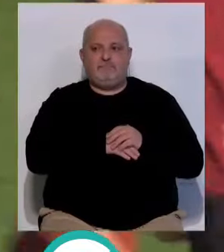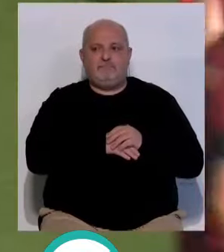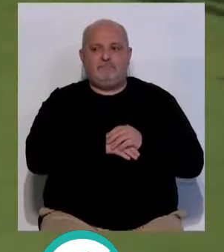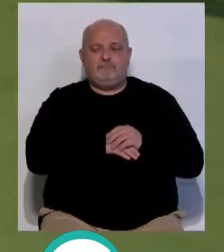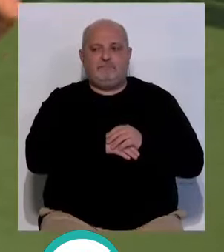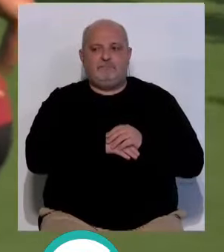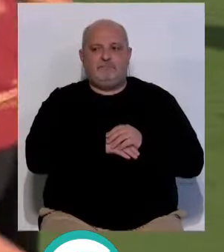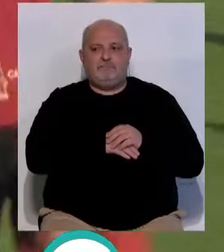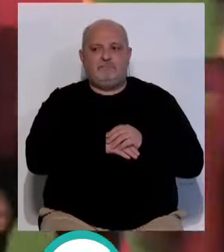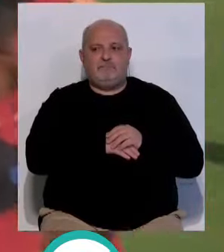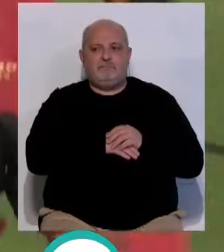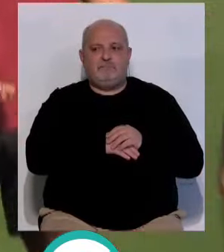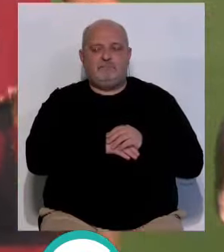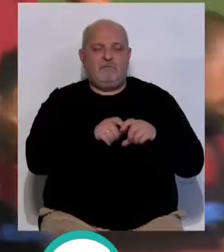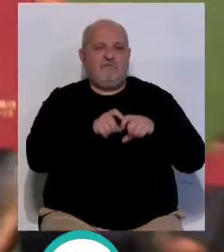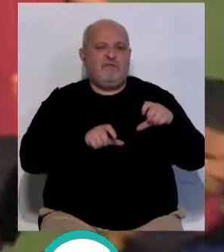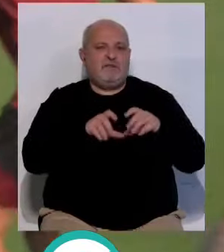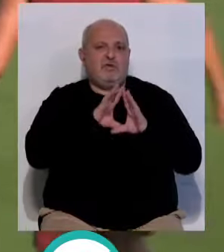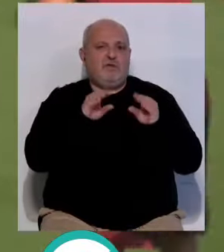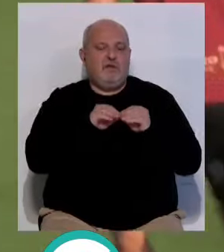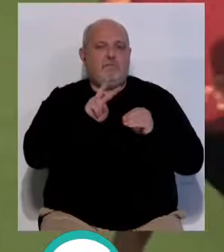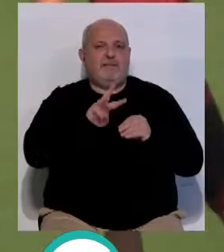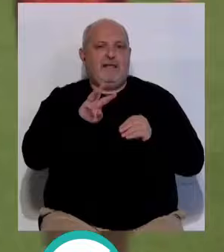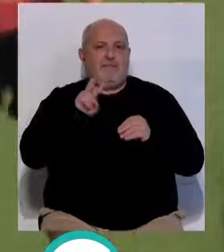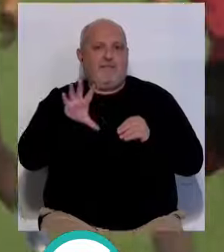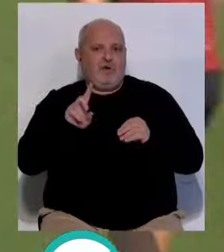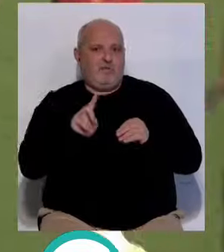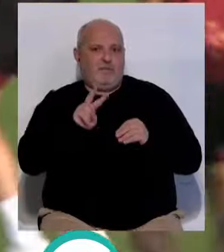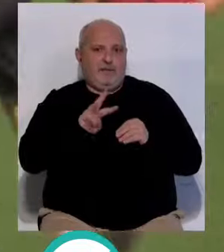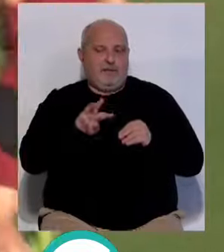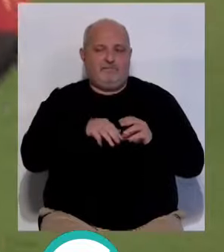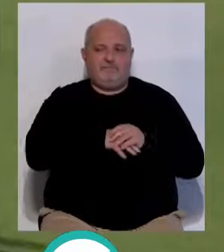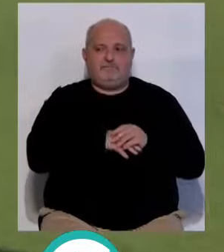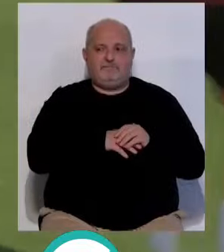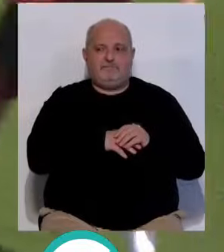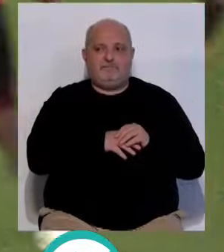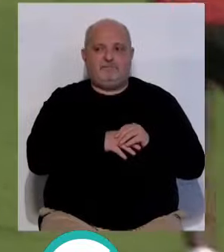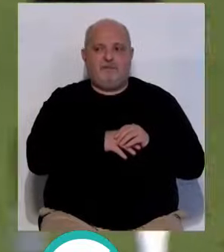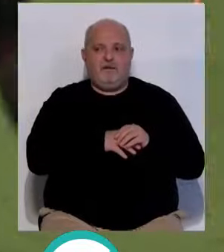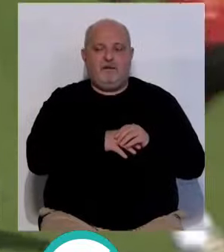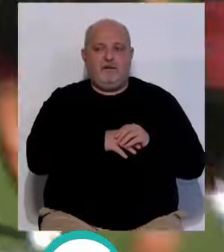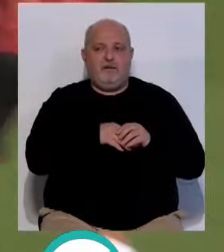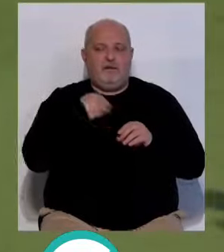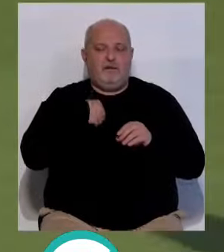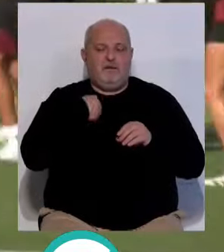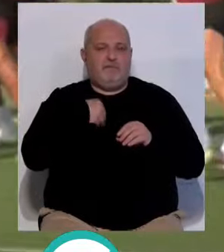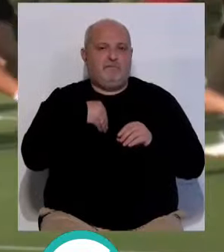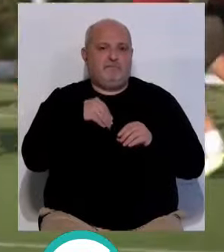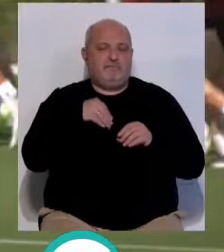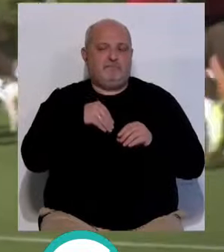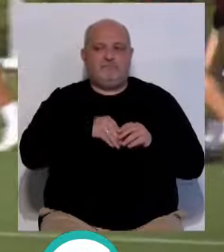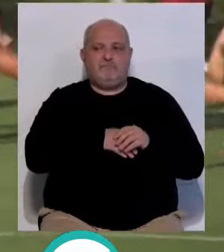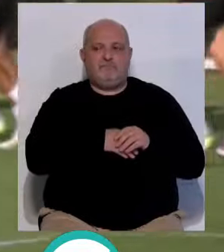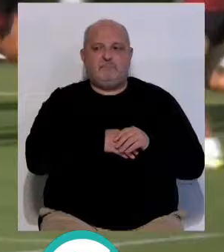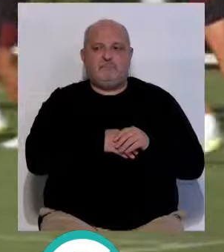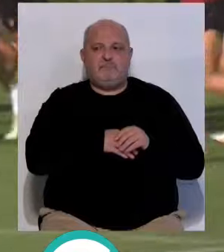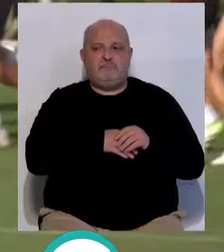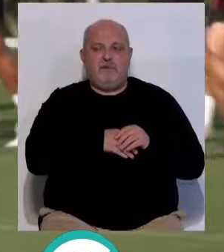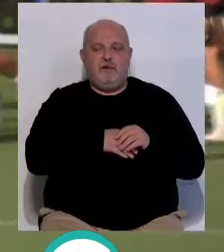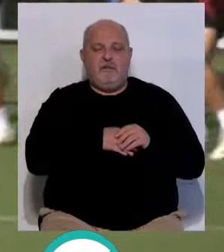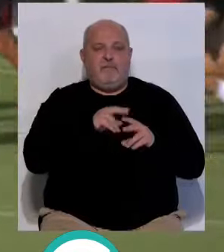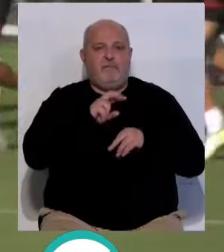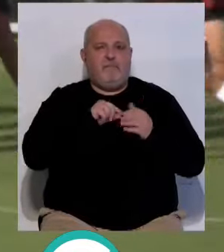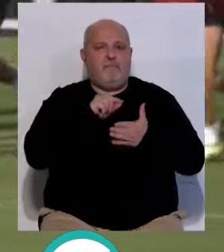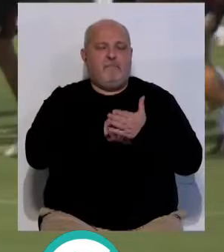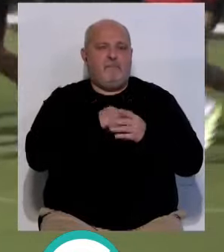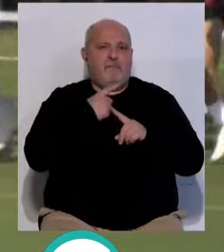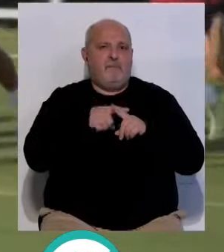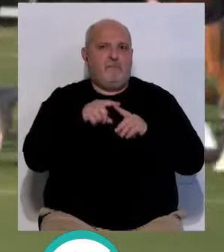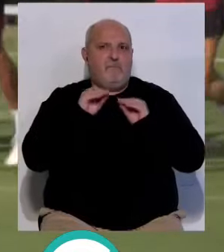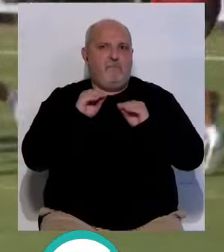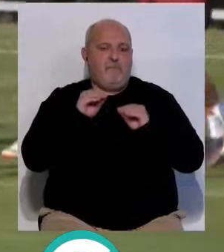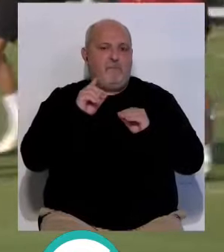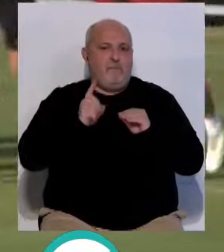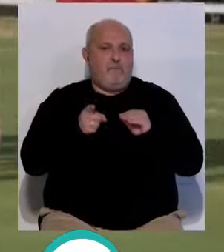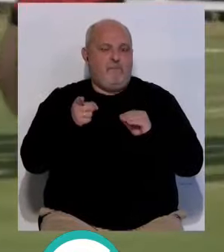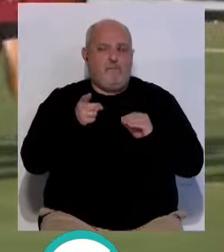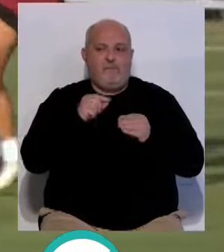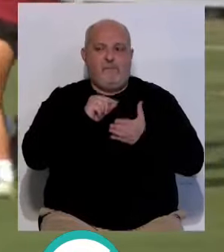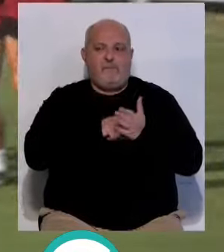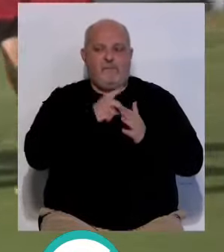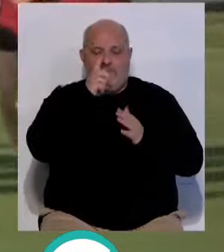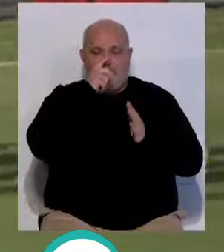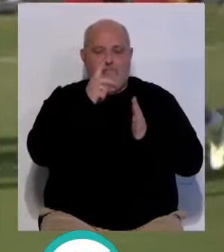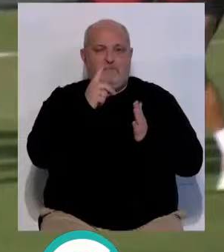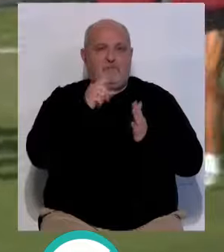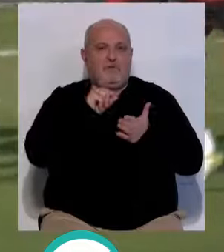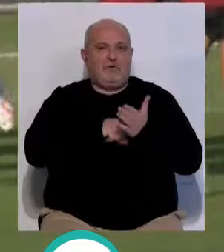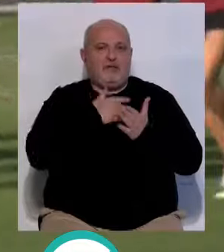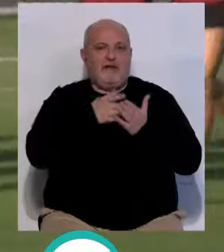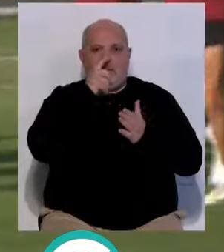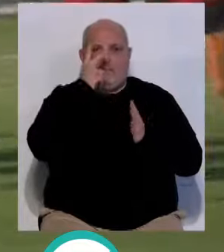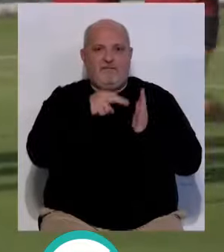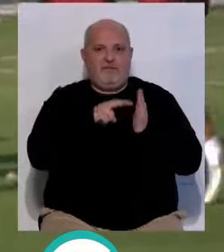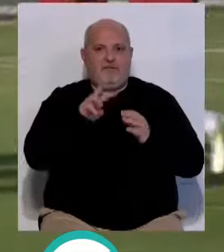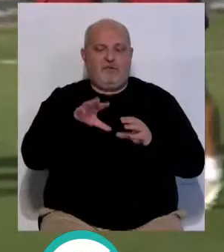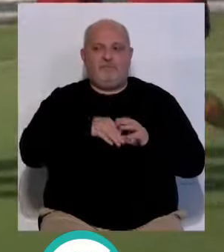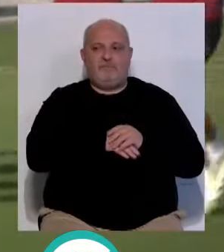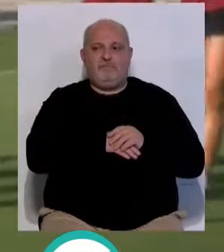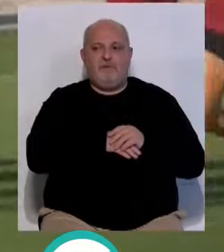dioc que esas renovaciones eran cosas su claro contr hasta 2025 Jos 2025 nedo 24